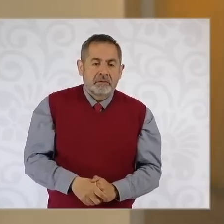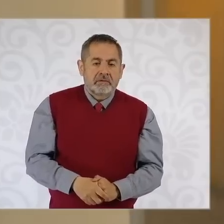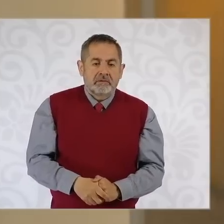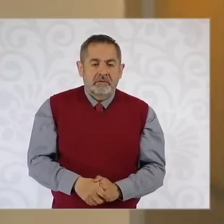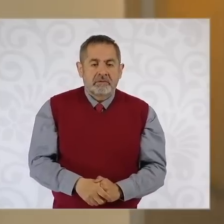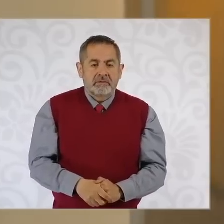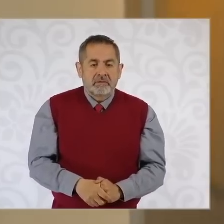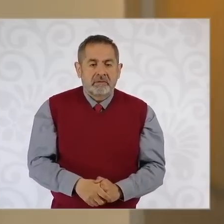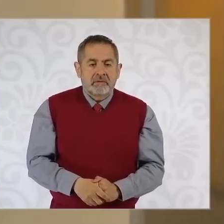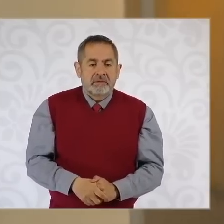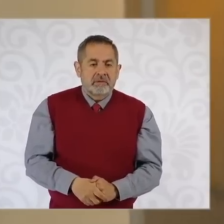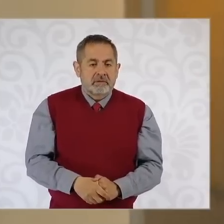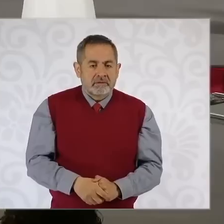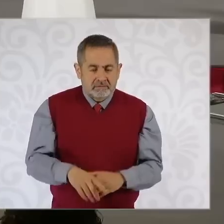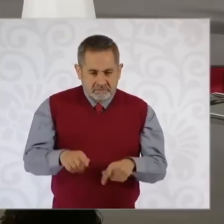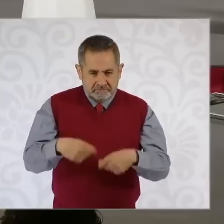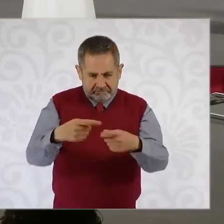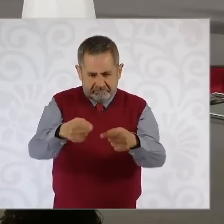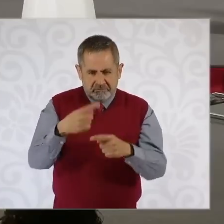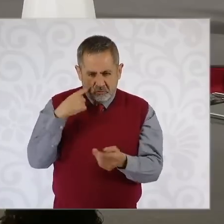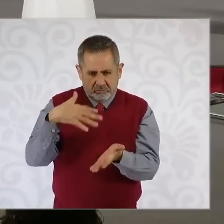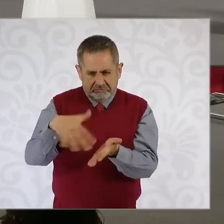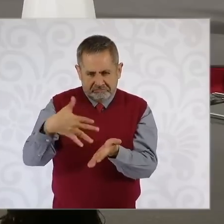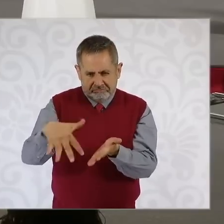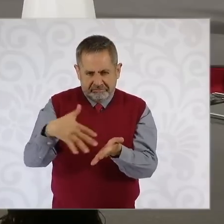ahí se las dejo para el fin de semana para que